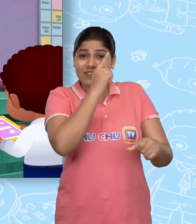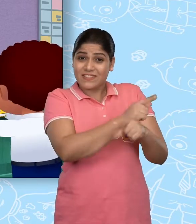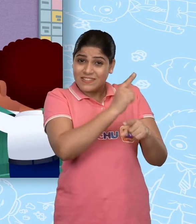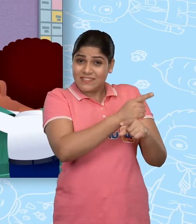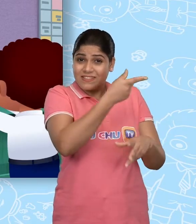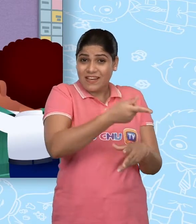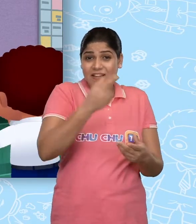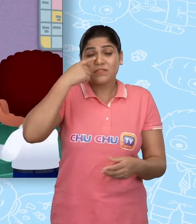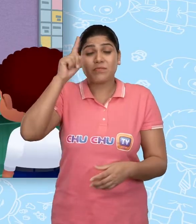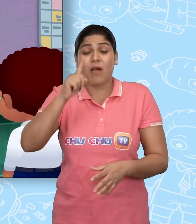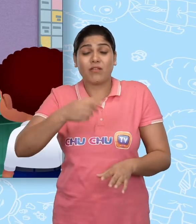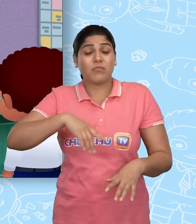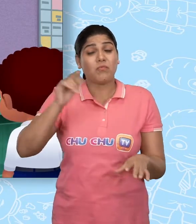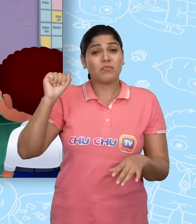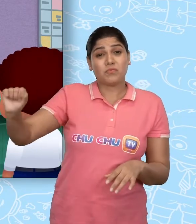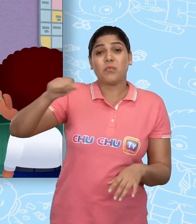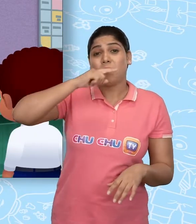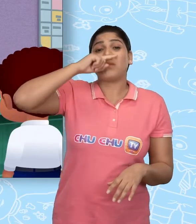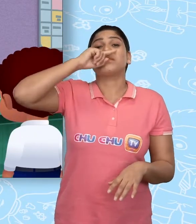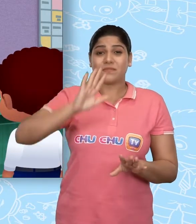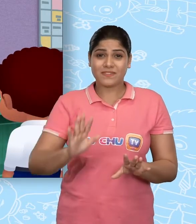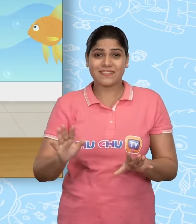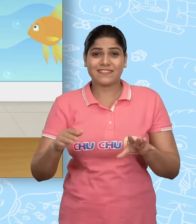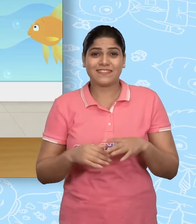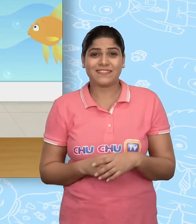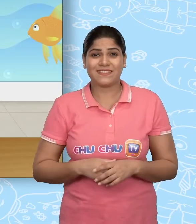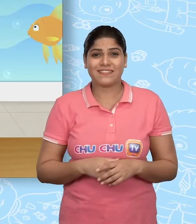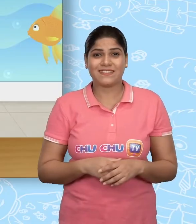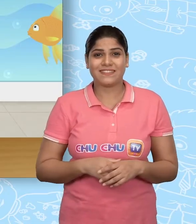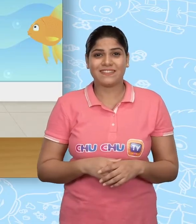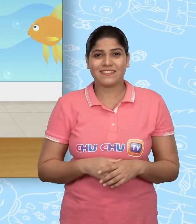इससे Miss Dorothy और उसकी माँ को उस पर बड़ा नाज़ हुआ।